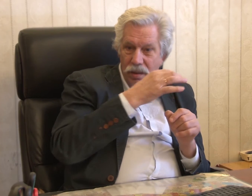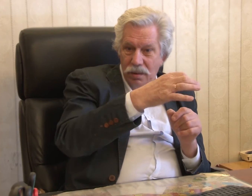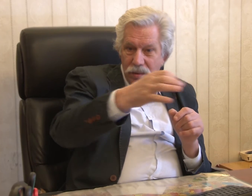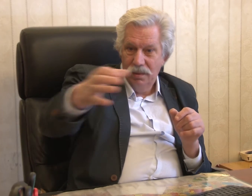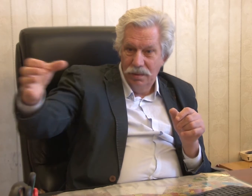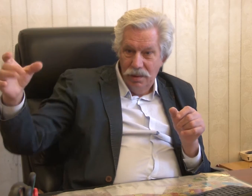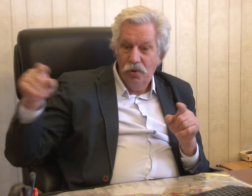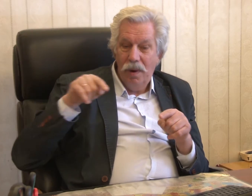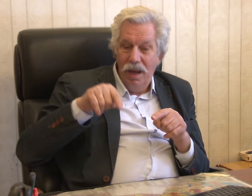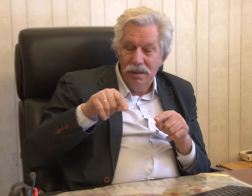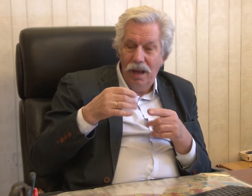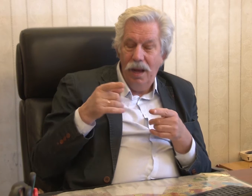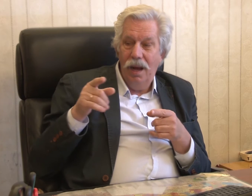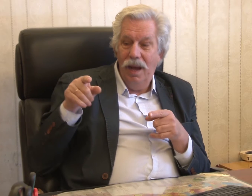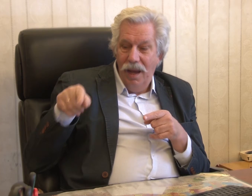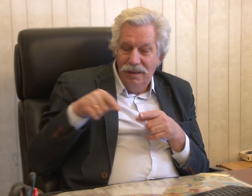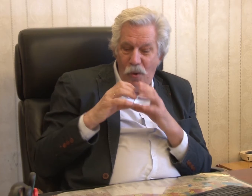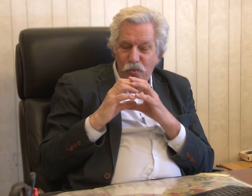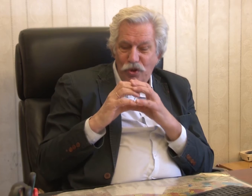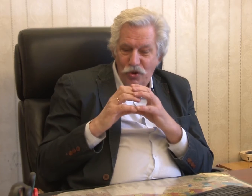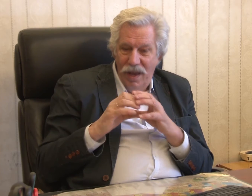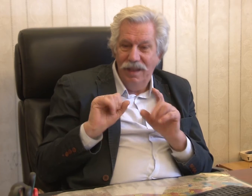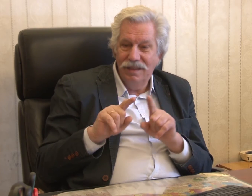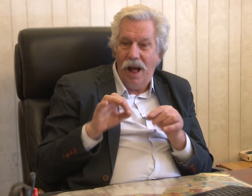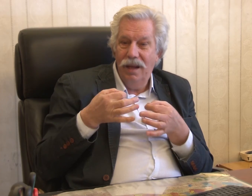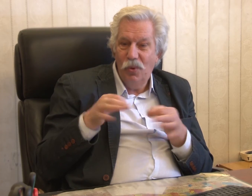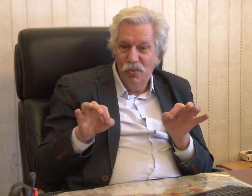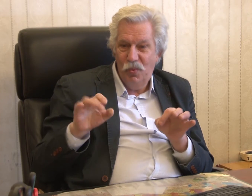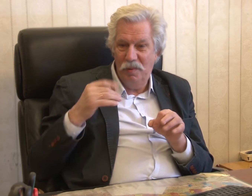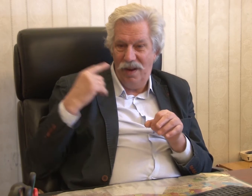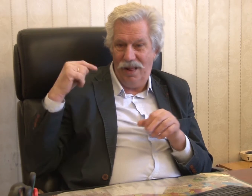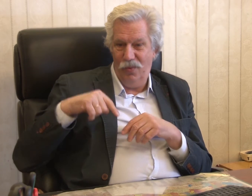чтобы мы могли гастролировать и те театральные учреждения стали бы доступны для глухих,